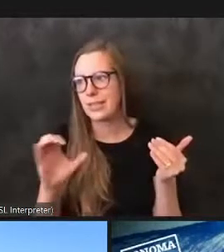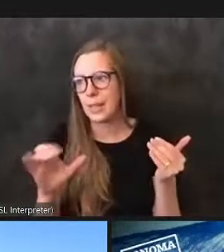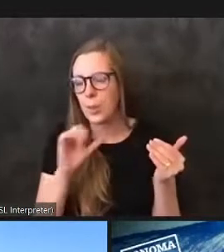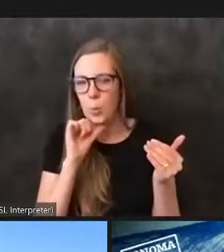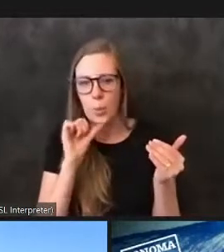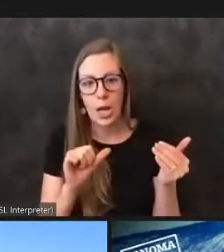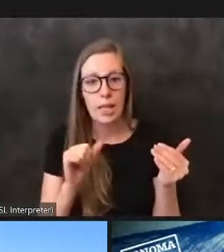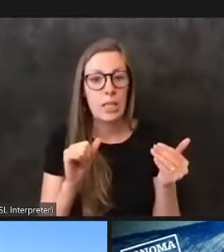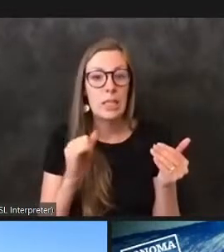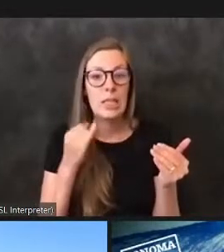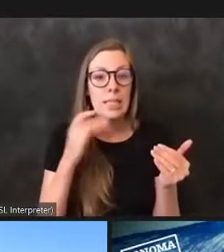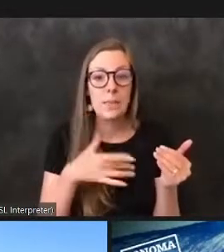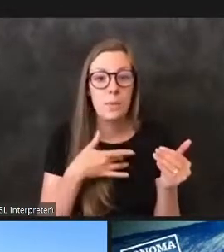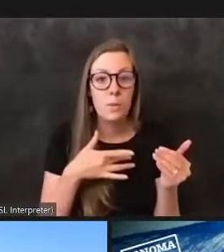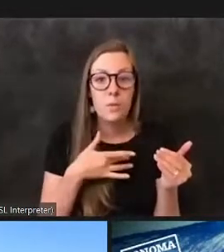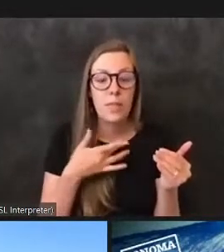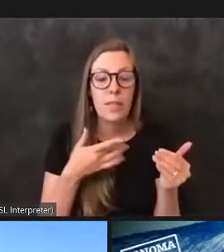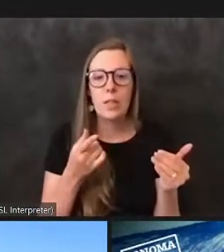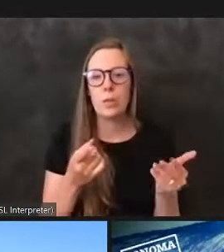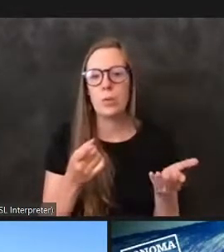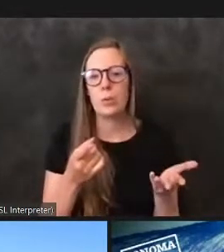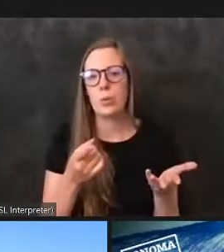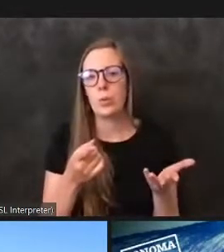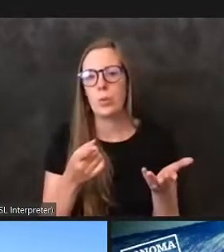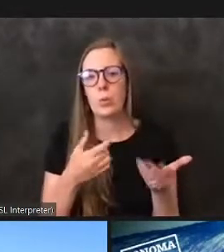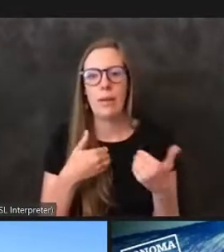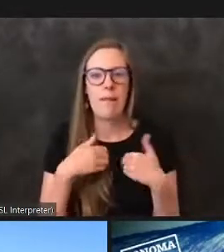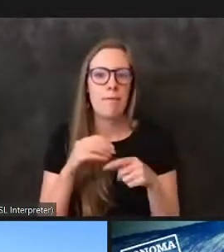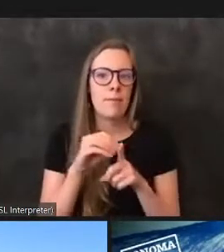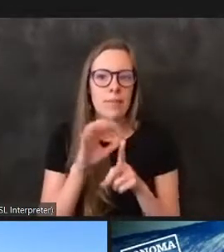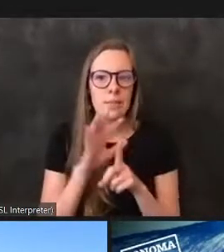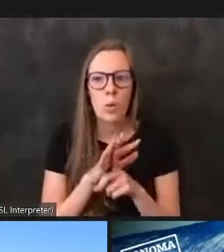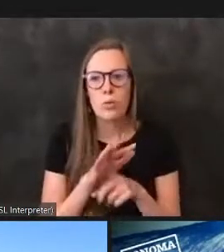Diciembre No, si ustedes sienten que han tenido algún contacto, exposición